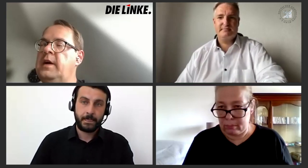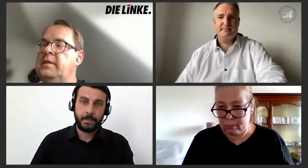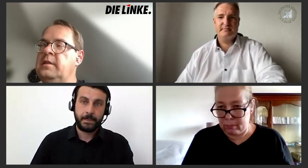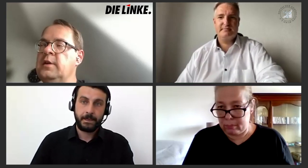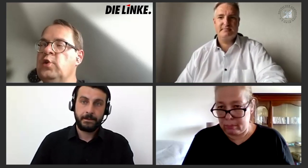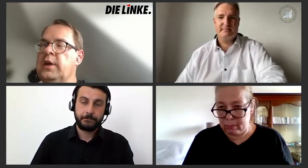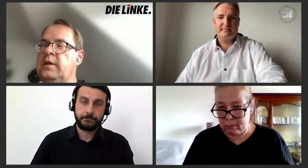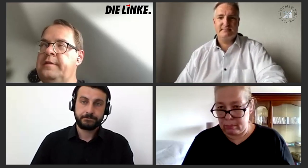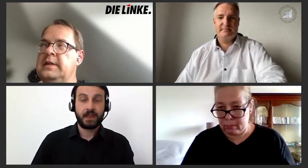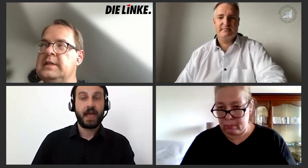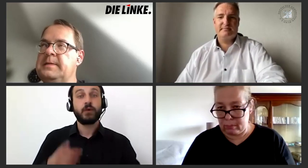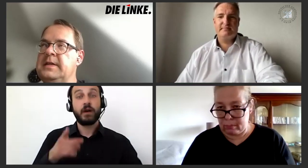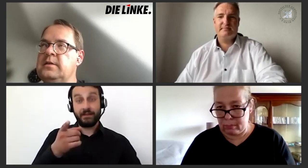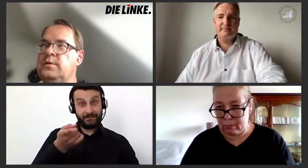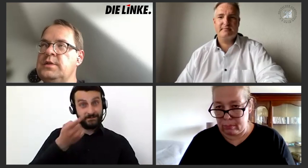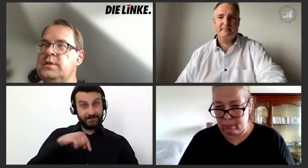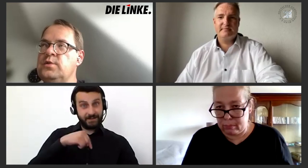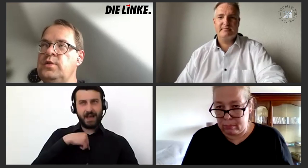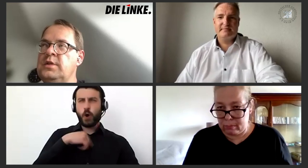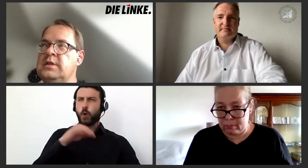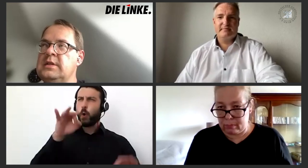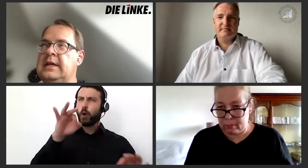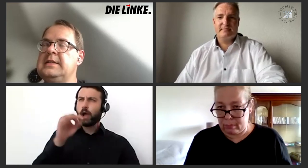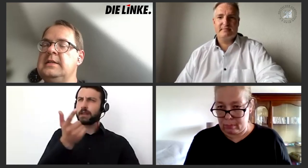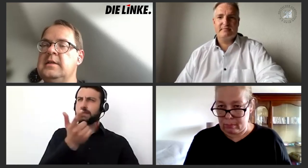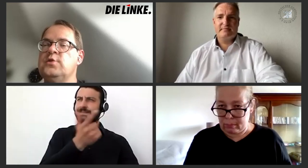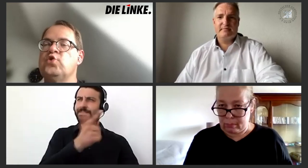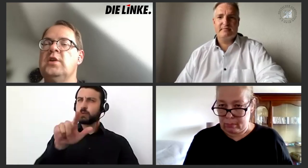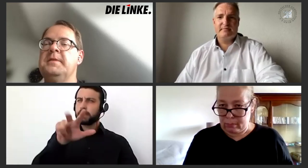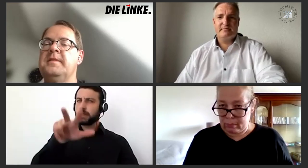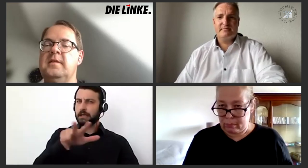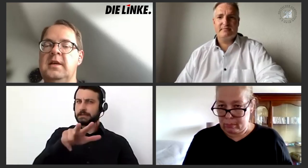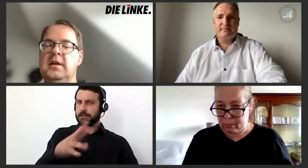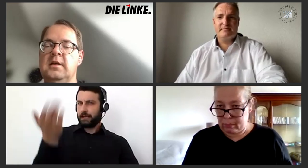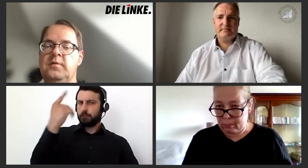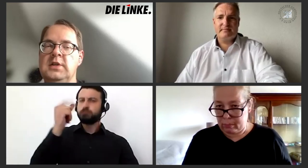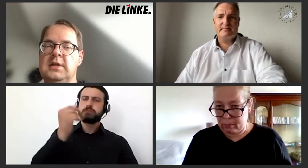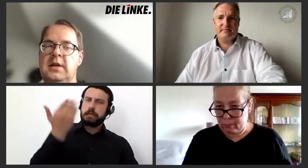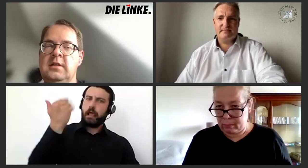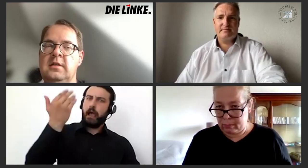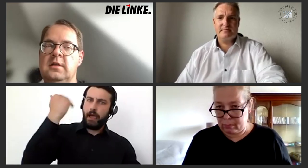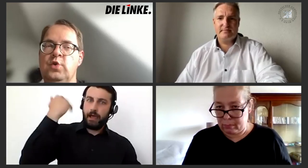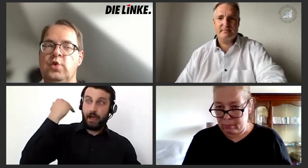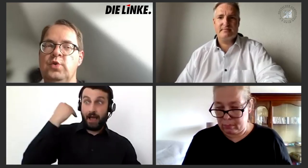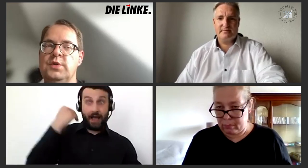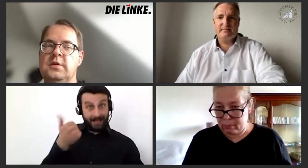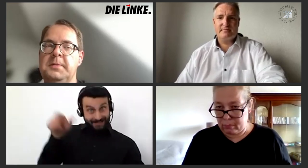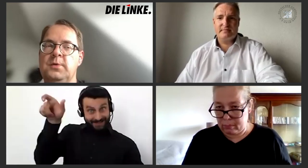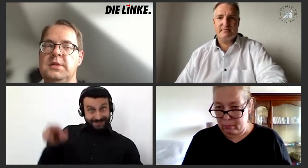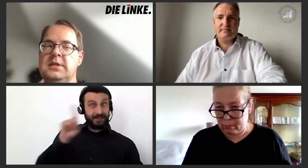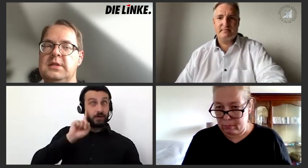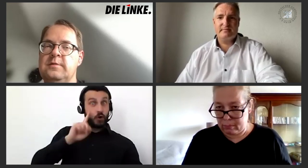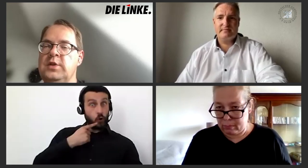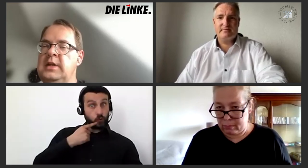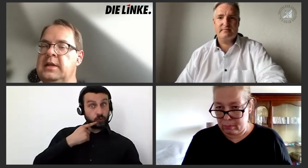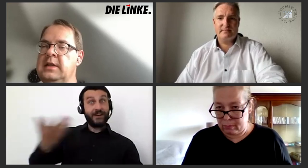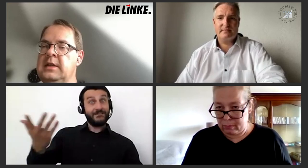Also wir hatten den konkreten Fall 2013, ist also schon ein bisschen her, da wollte ein Gehörloser bei